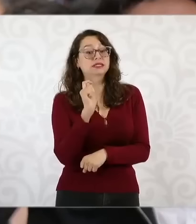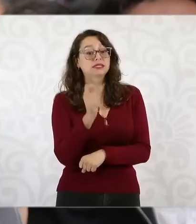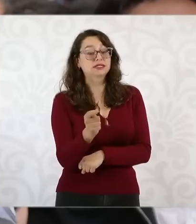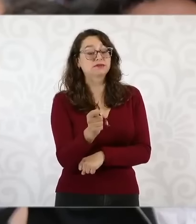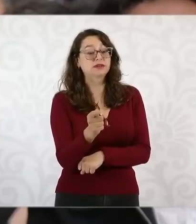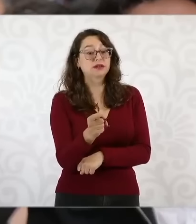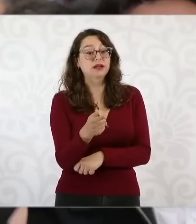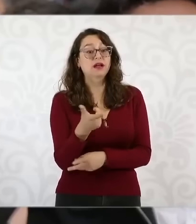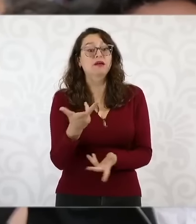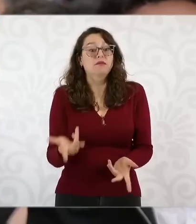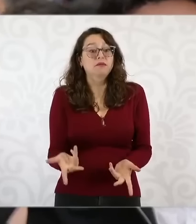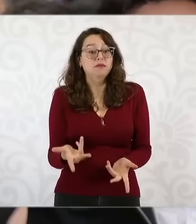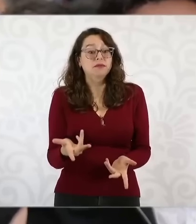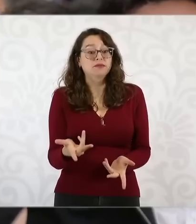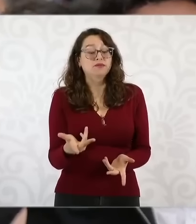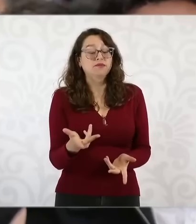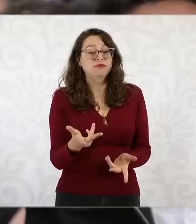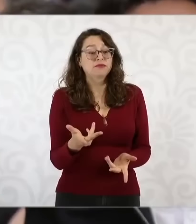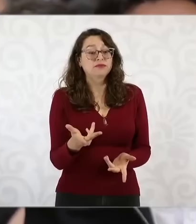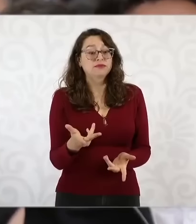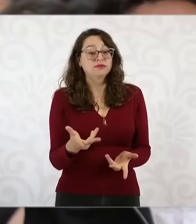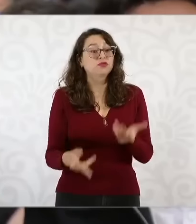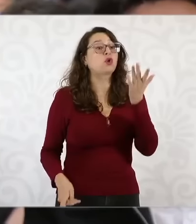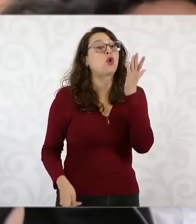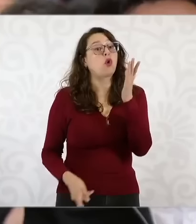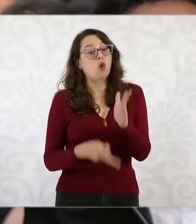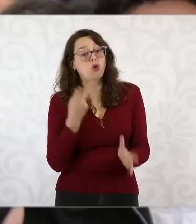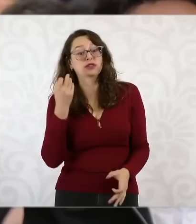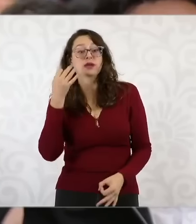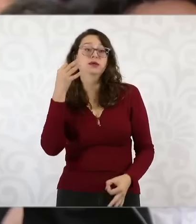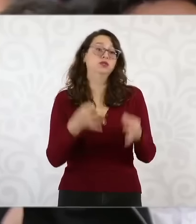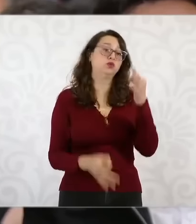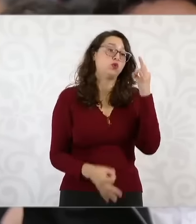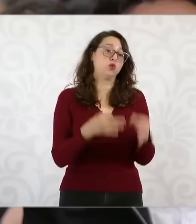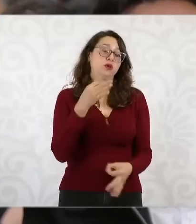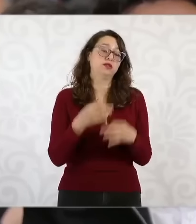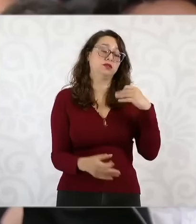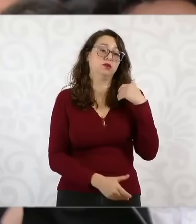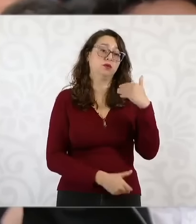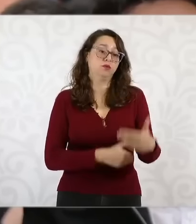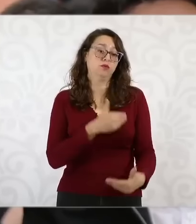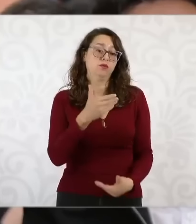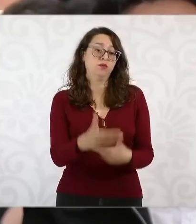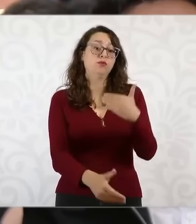judicial a reponer el proceso de vinculación. Eh, justo sobre este tema,